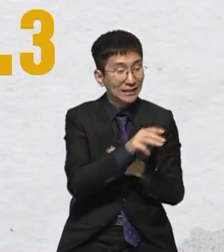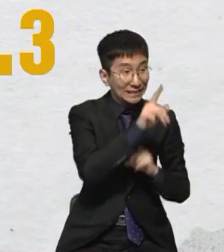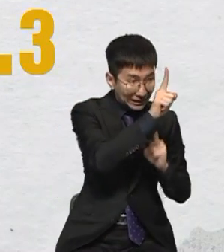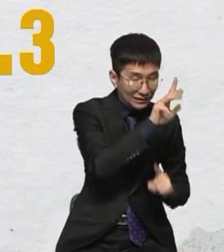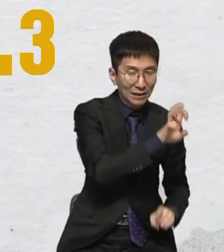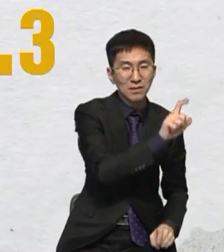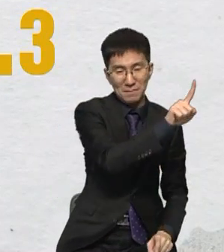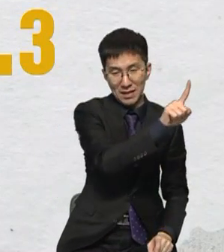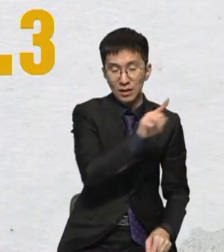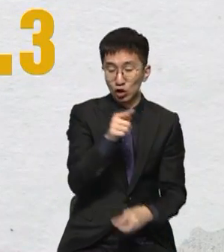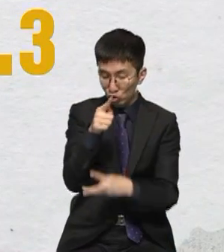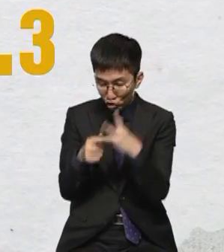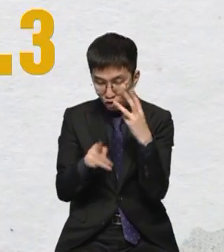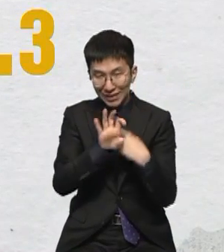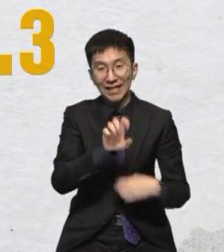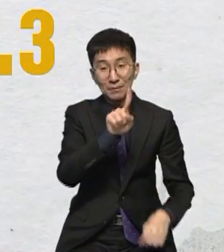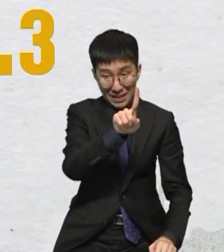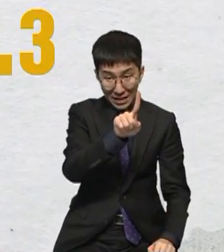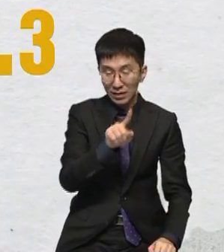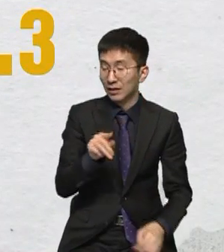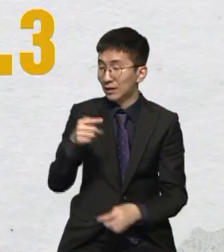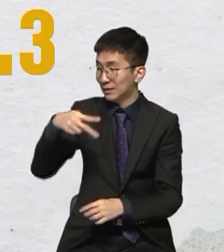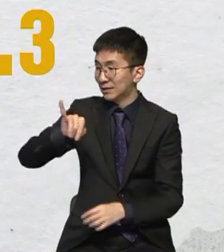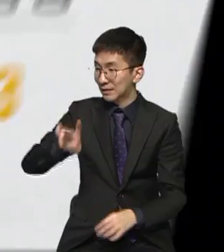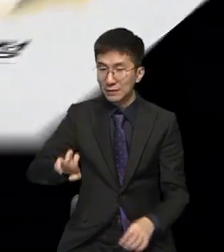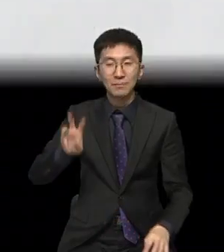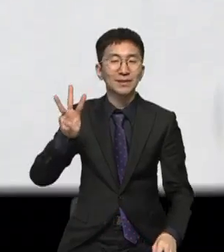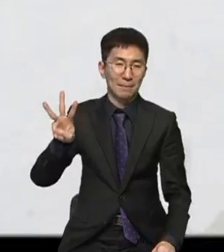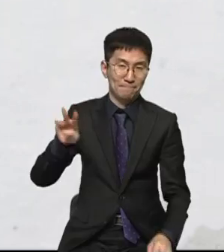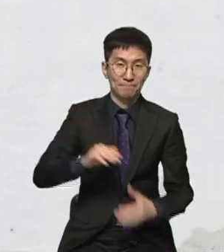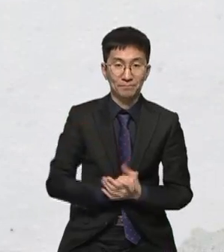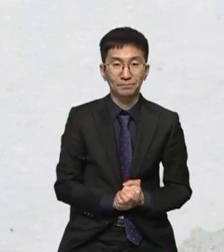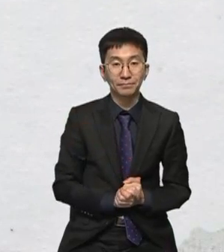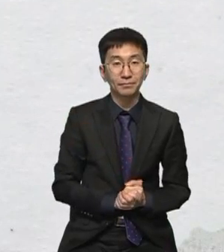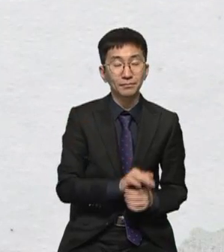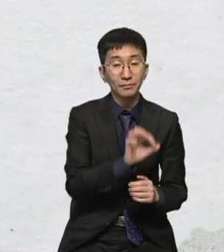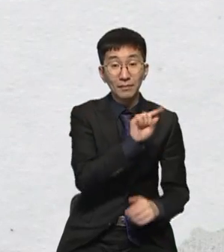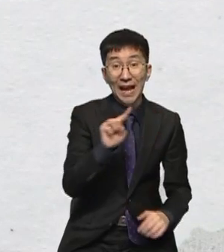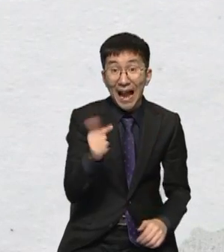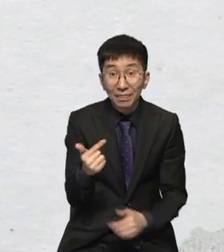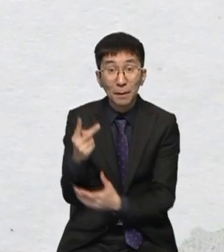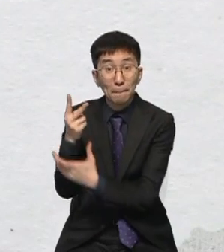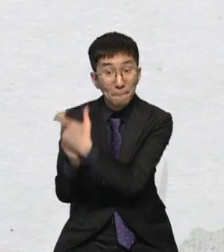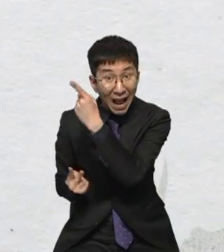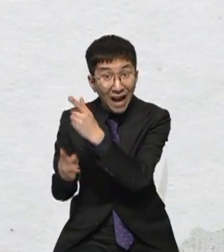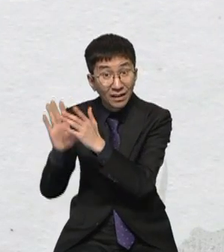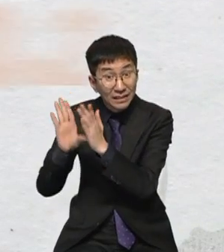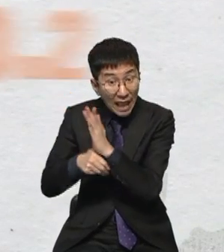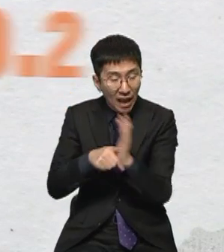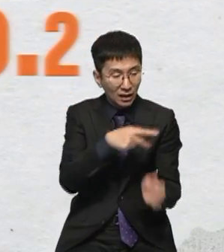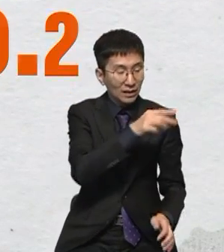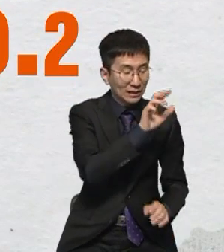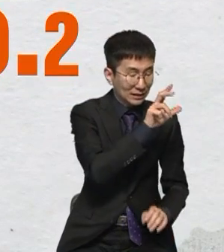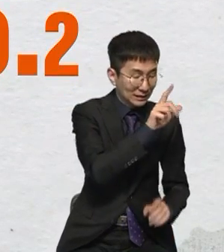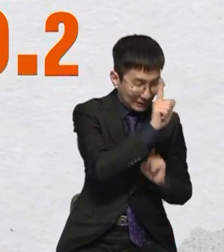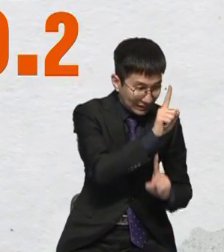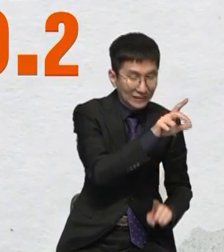윤석열 41.6, 심상정 3.3%, 안철수 후보로의 단일화라면 이재명 25.3, 심상정